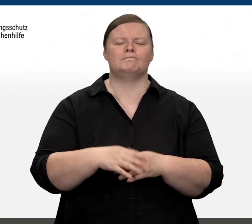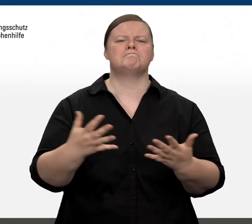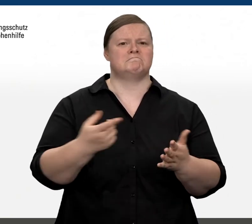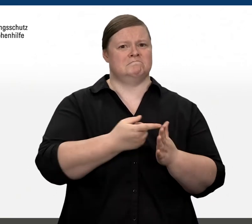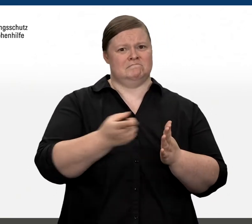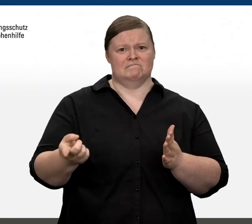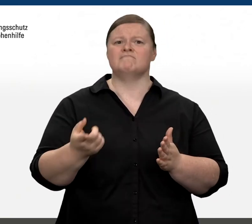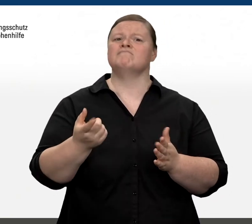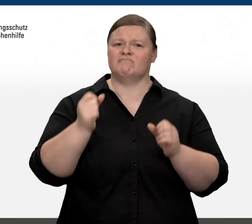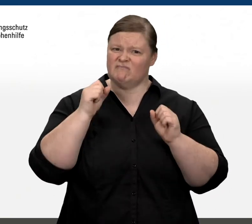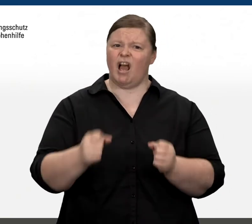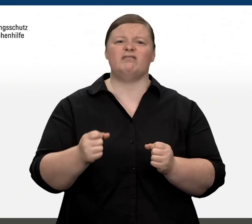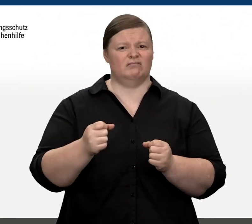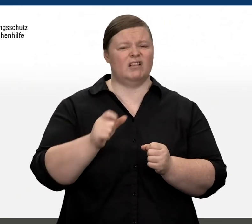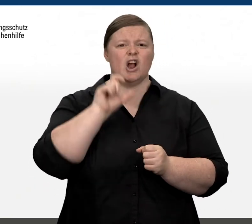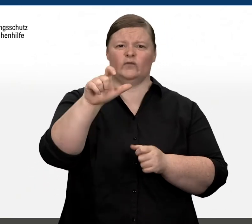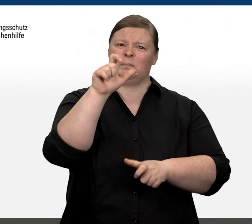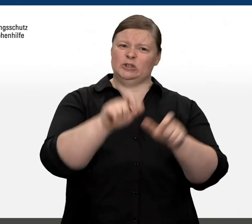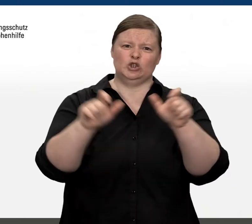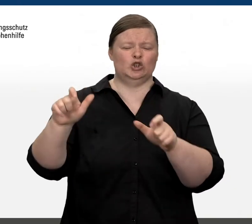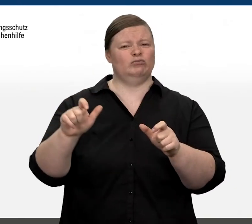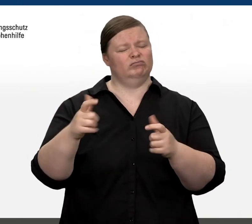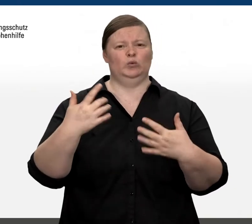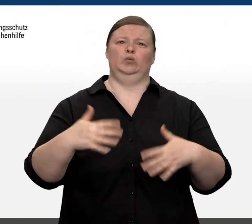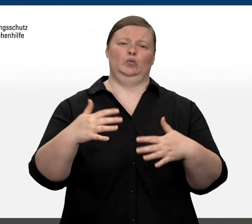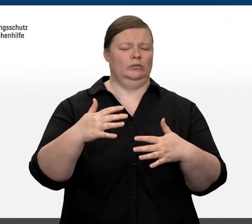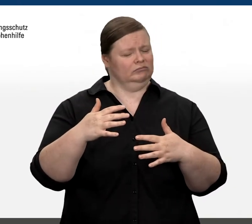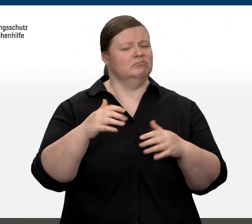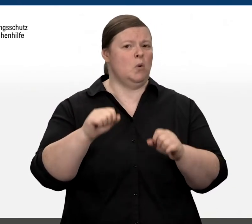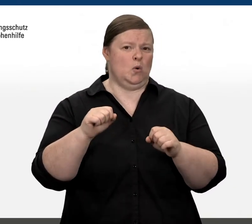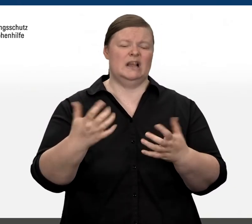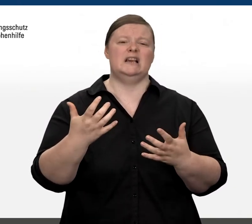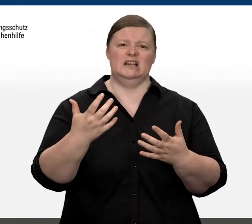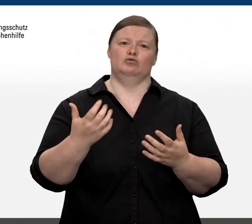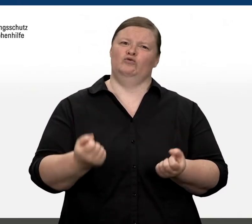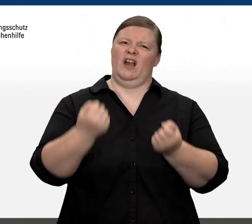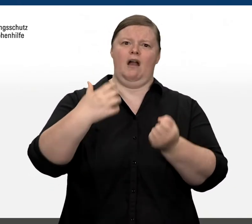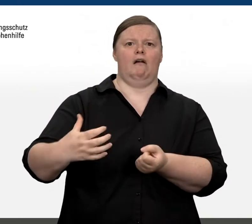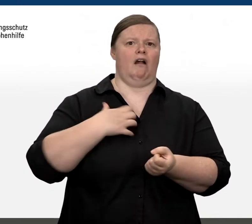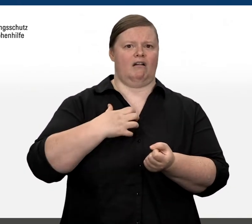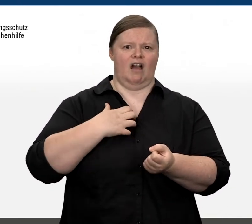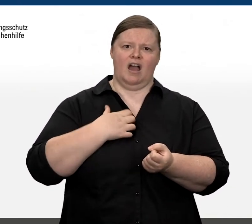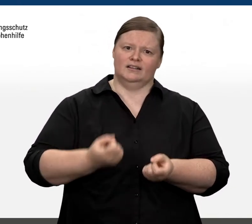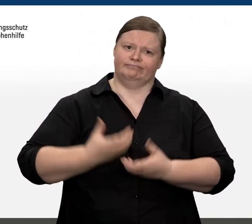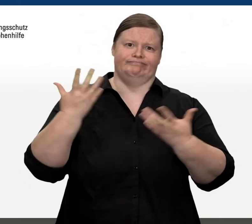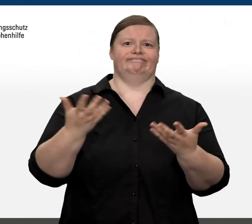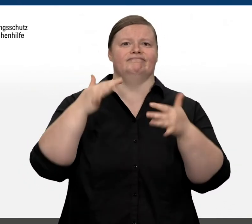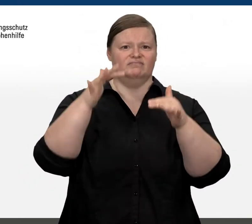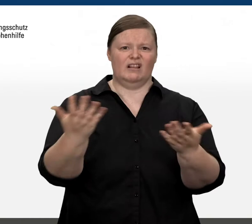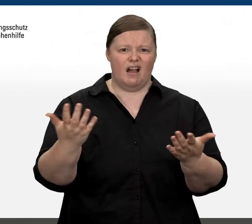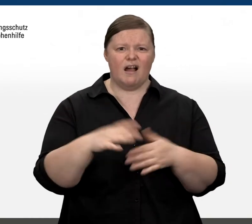Sie können unter Umständen schwere Krankheiten beim Menschen auslösen.